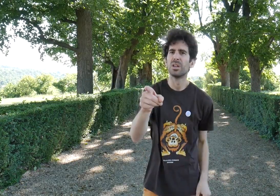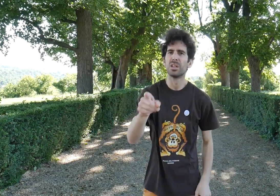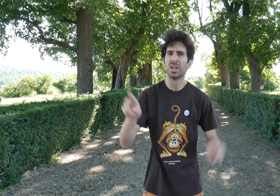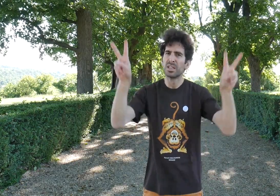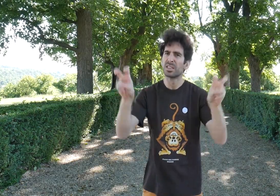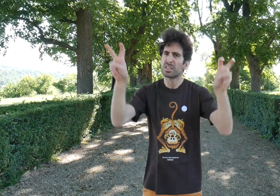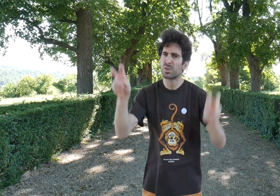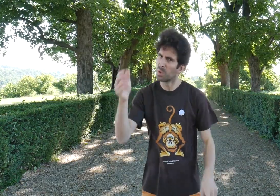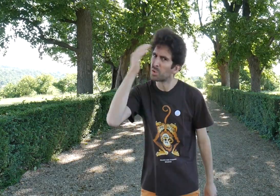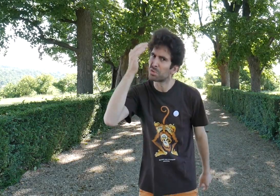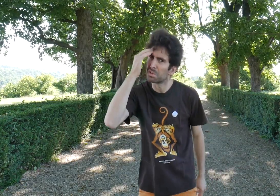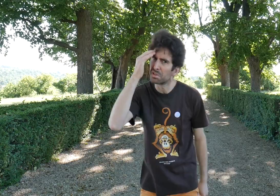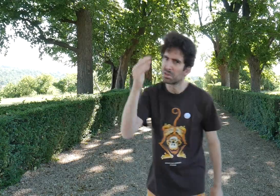Connais-tu cette citation ?